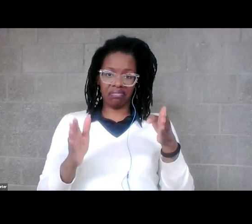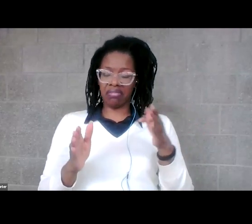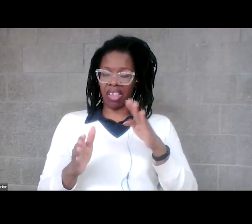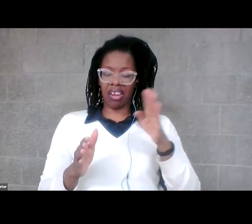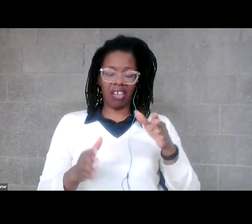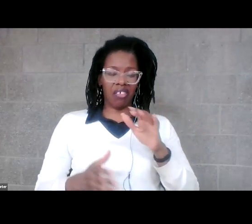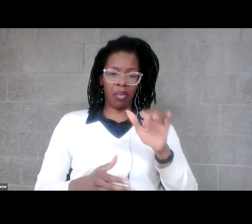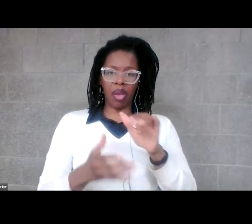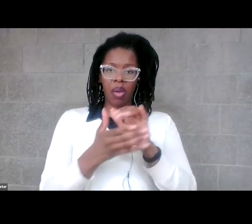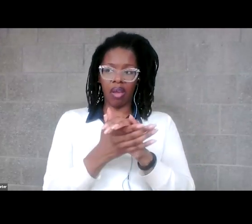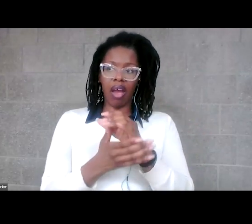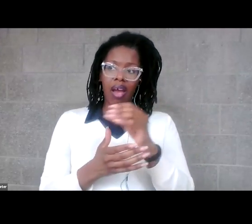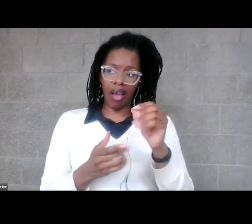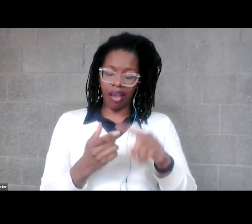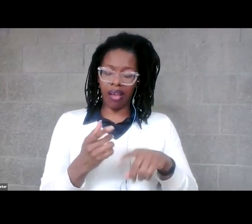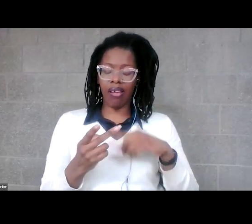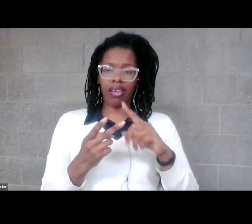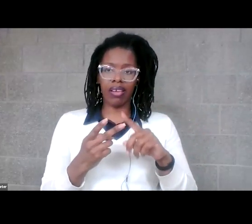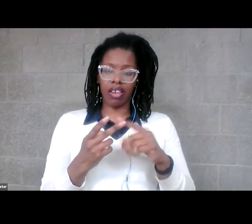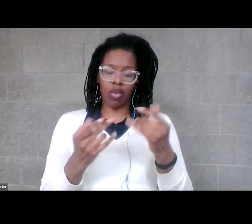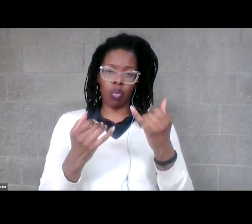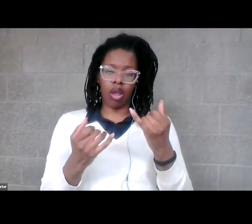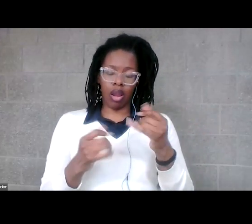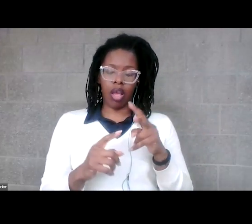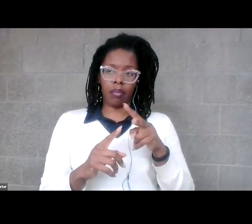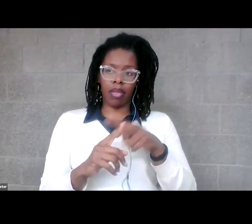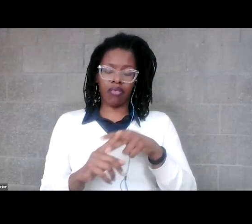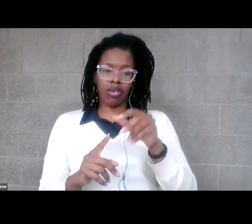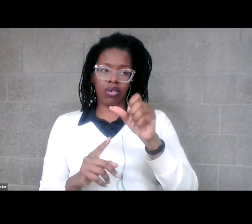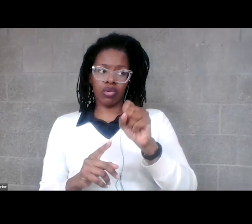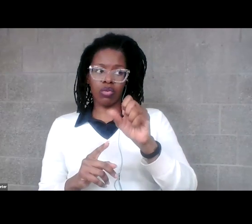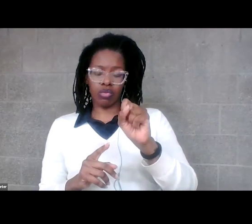y están solicitando simultáneamente beneficios de Seguro Social y SSI.